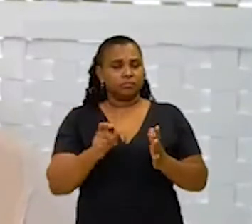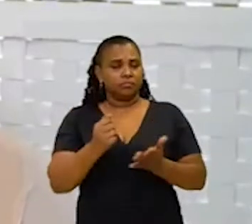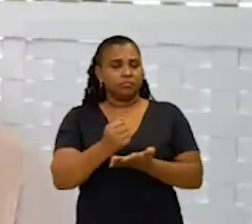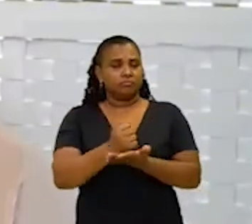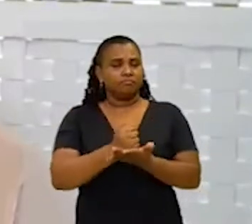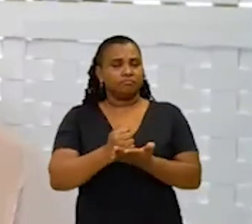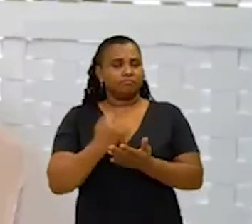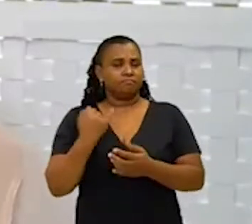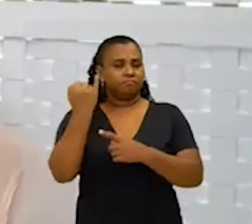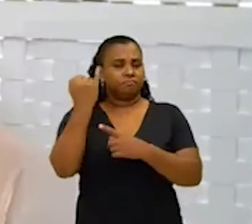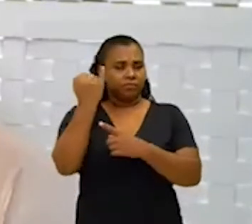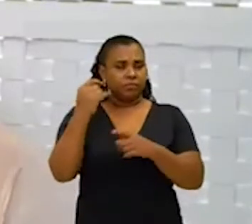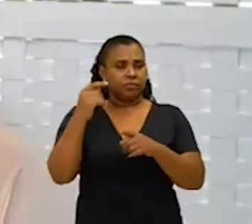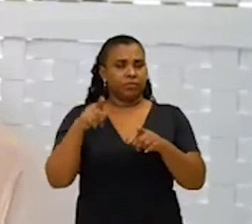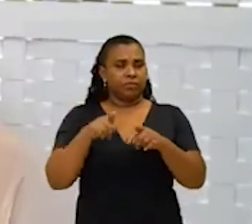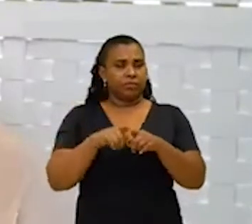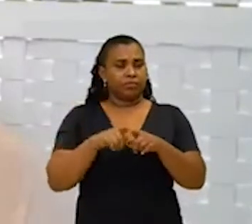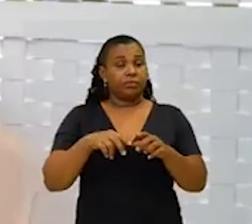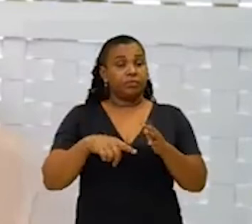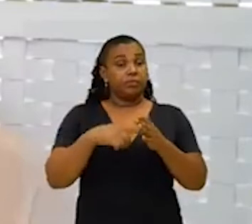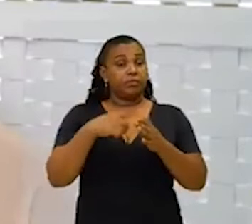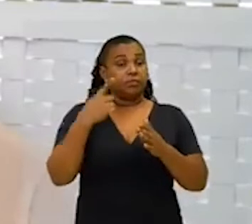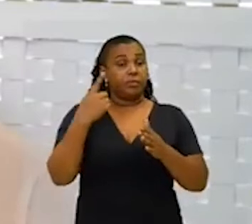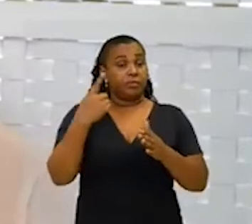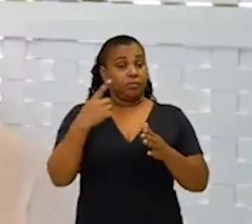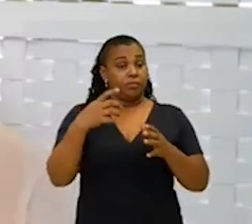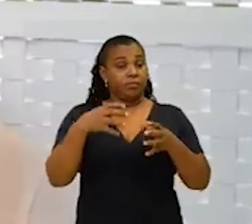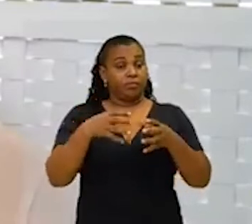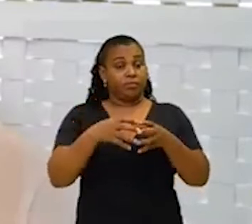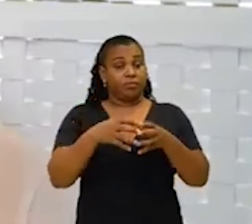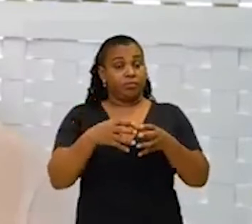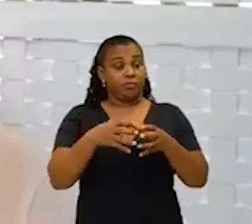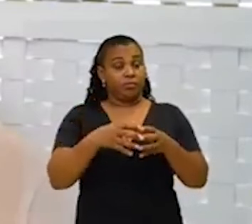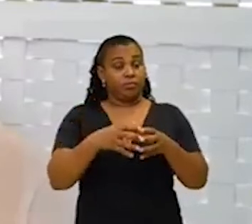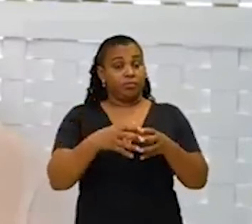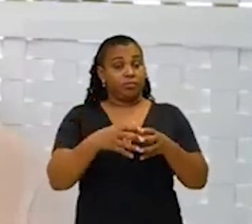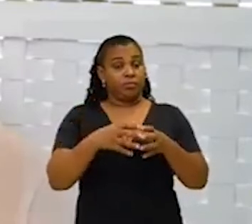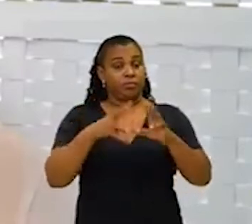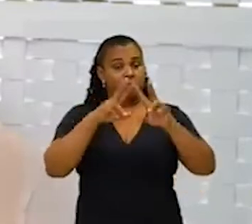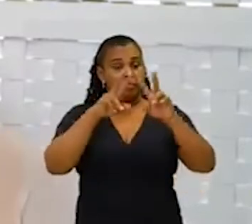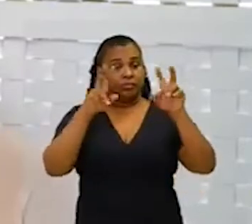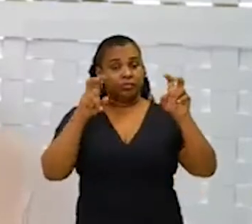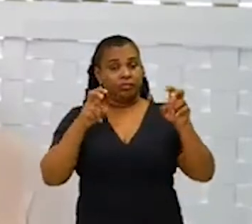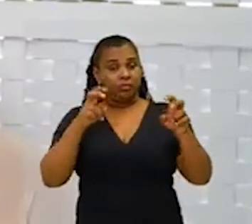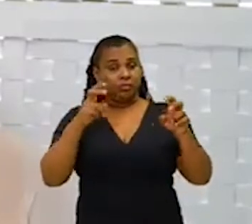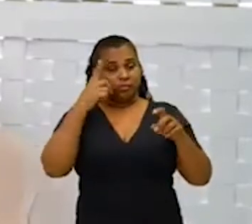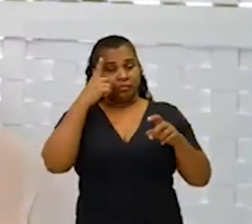primeiros assassinados dentro do contexto da violência política de gênero a gente pensa a